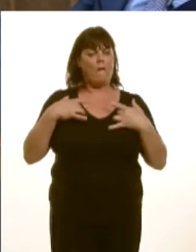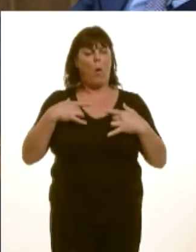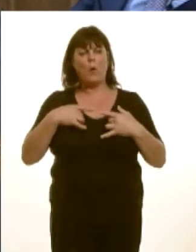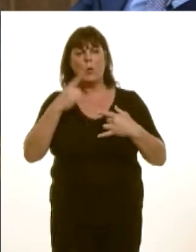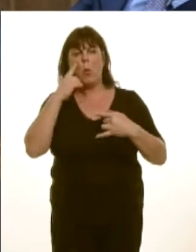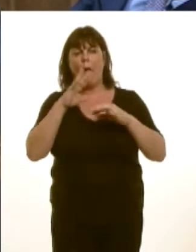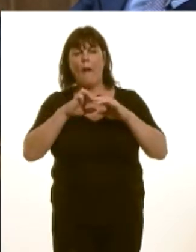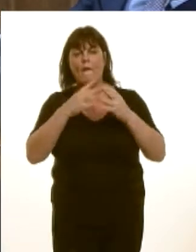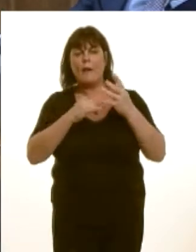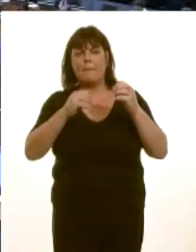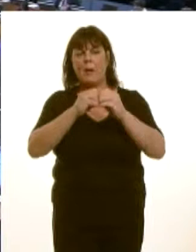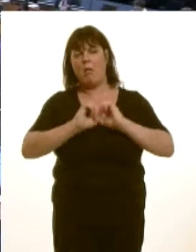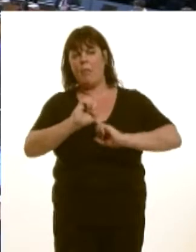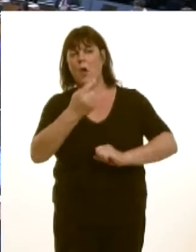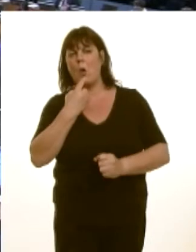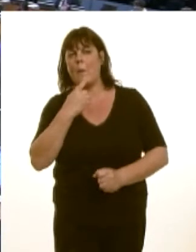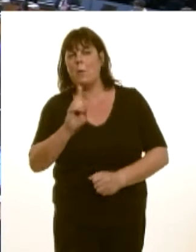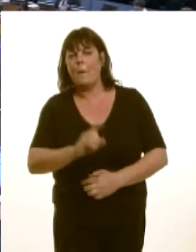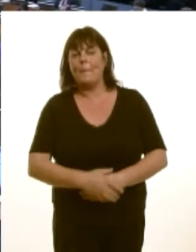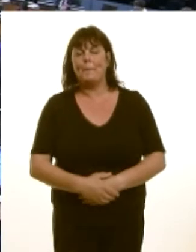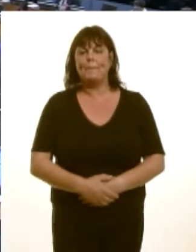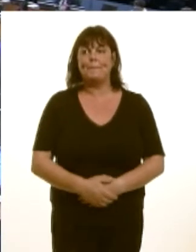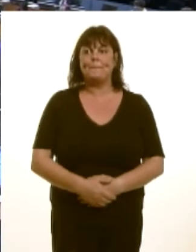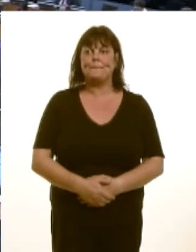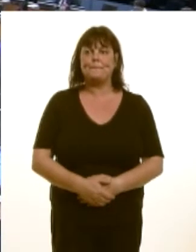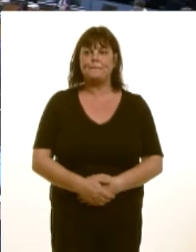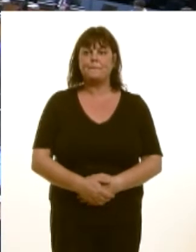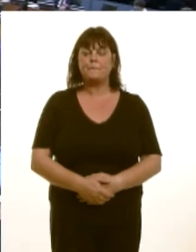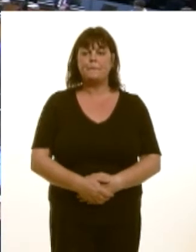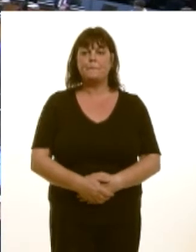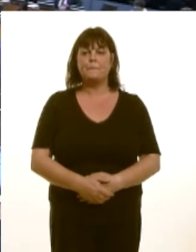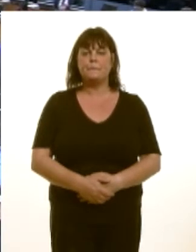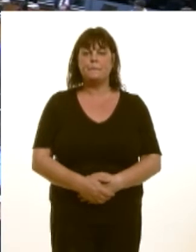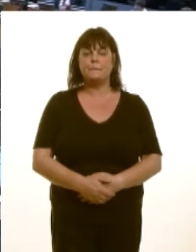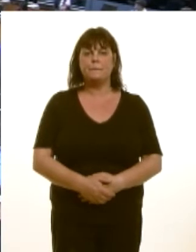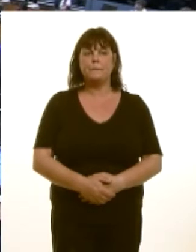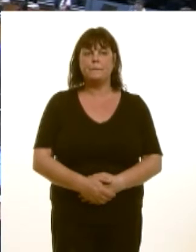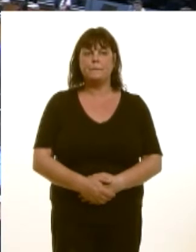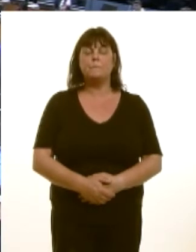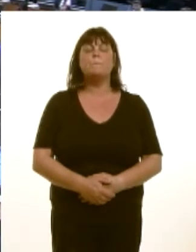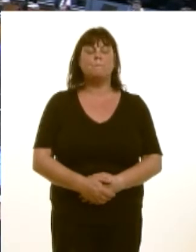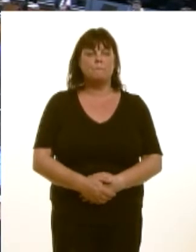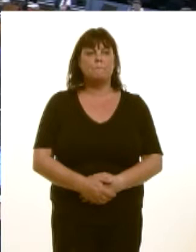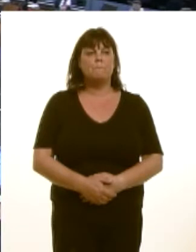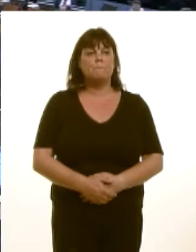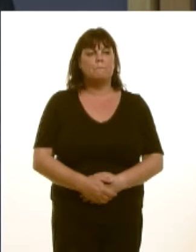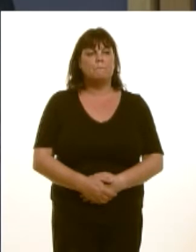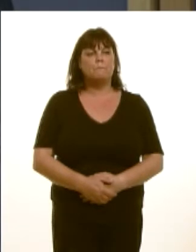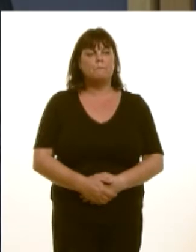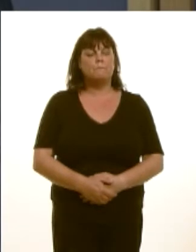Alun Ffred Jones: A ydych yn credu, Brif Weinidog, pan fydd y safonau hyn yn cael eu cyflwyno